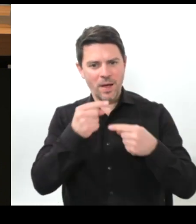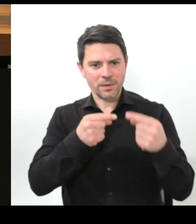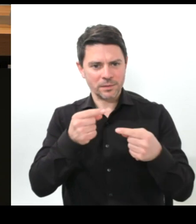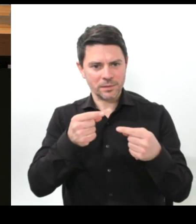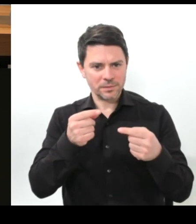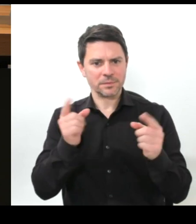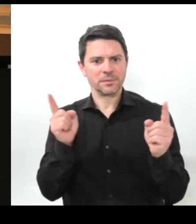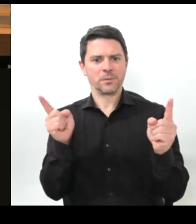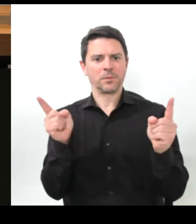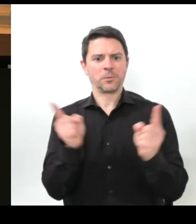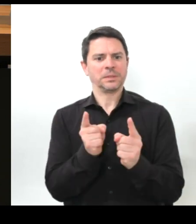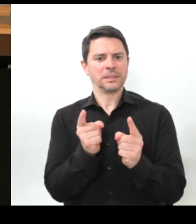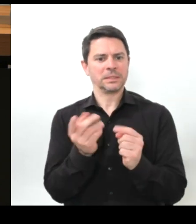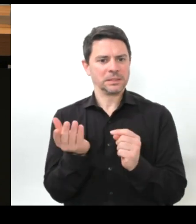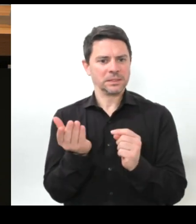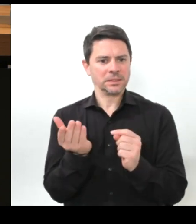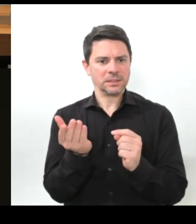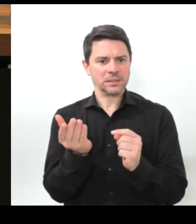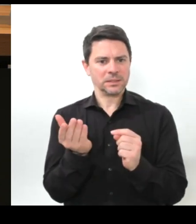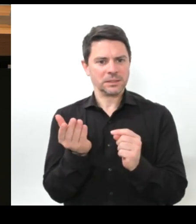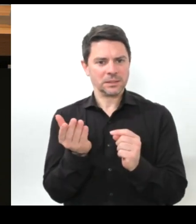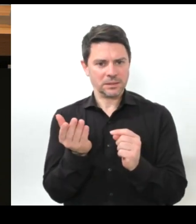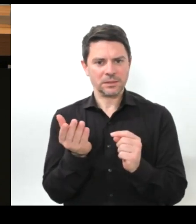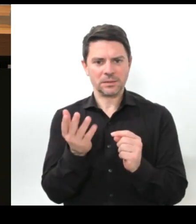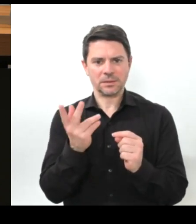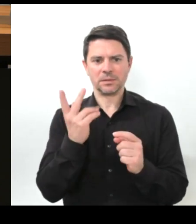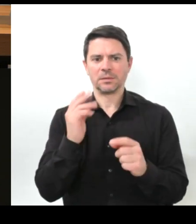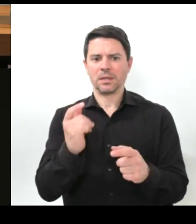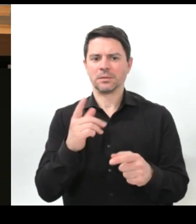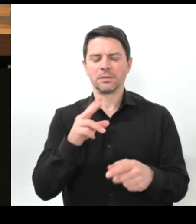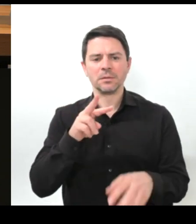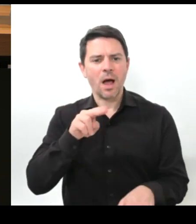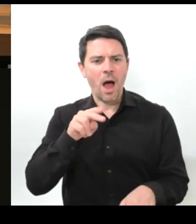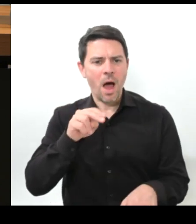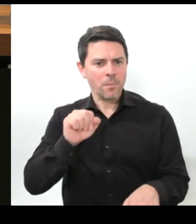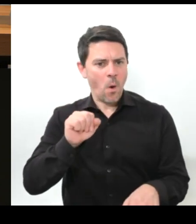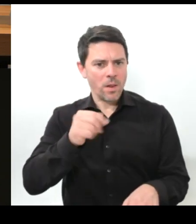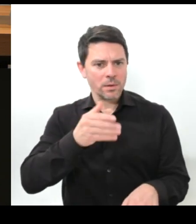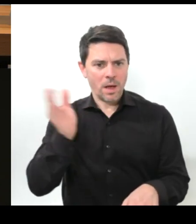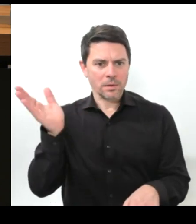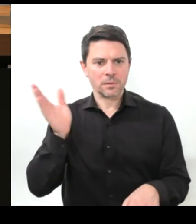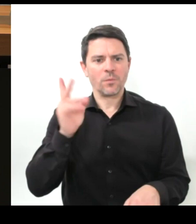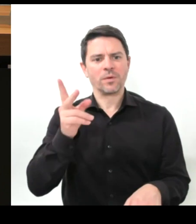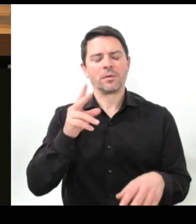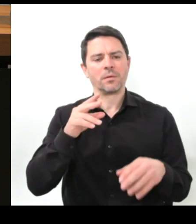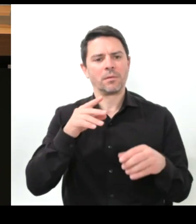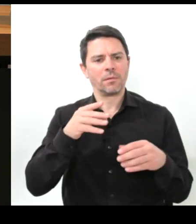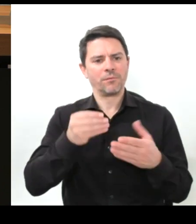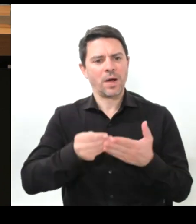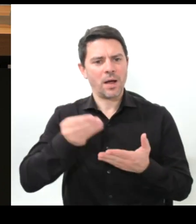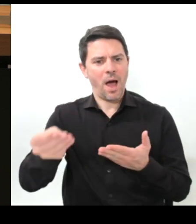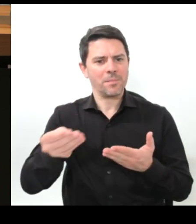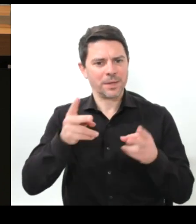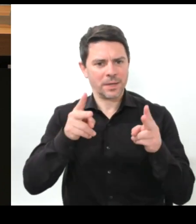eine Idee, sondern genau so hat man es beim Bau der Flüssiggas-Terminals gemacht. Das hat gewirkt,